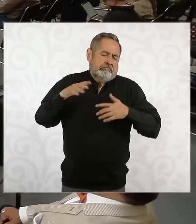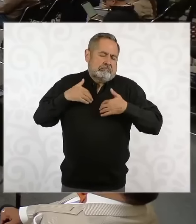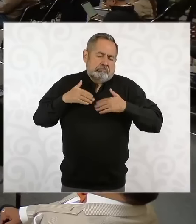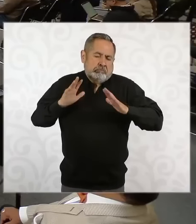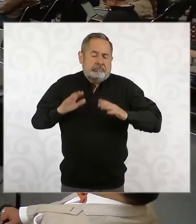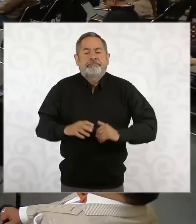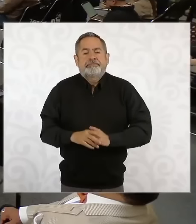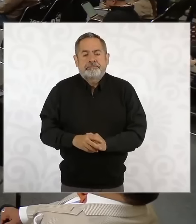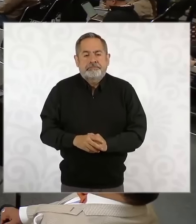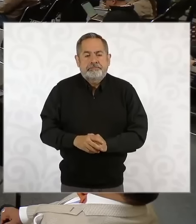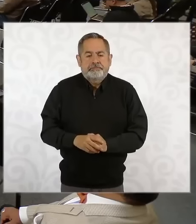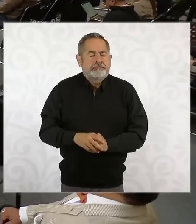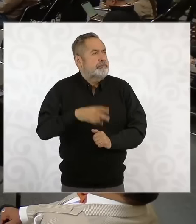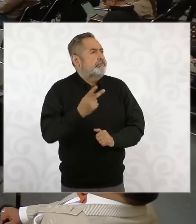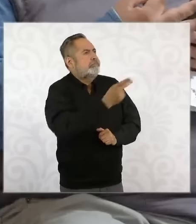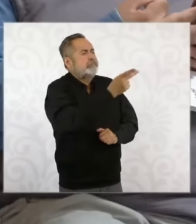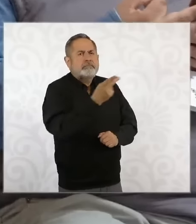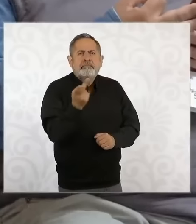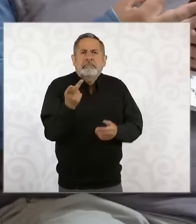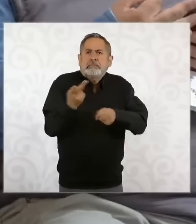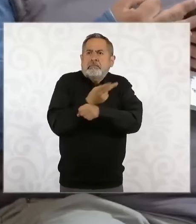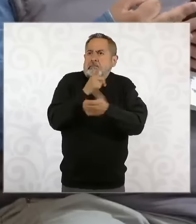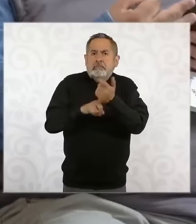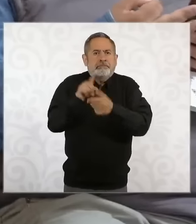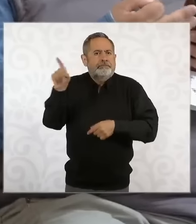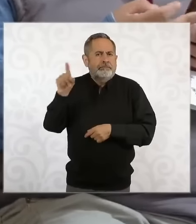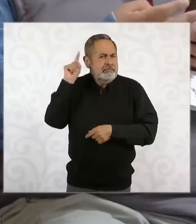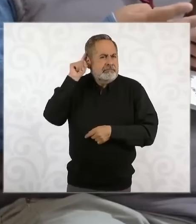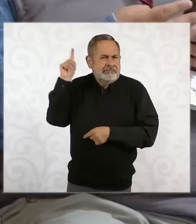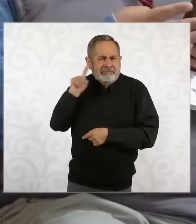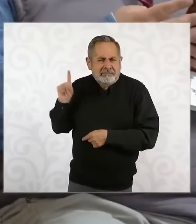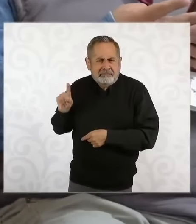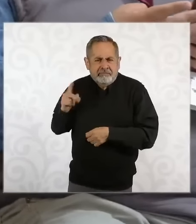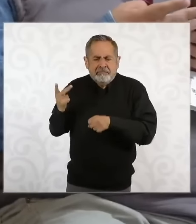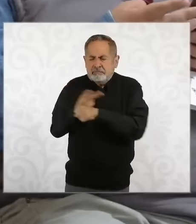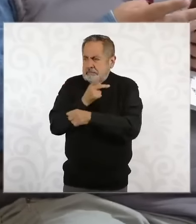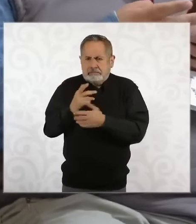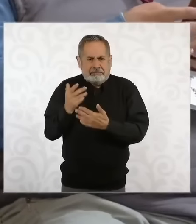presidenta, preguntarle qué pasó en Zacatecas, porque a una semana de que usted visita esta